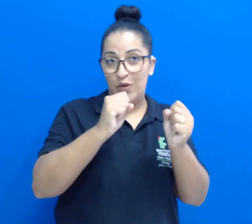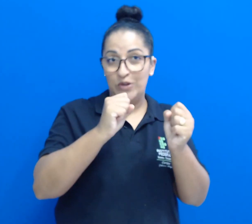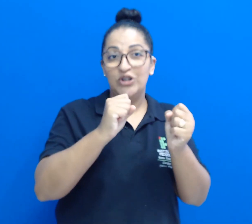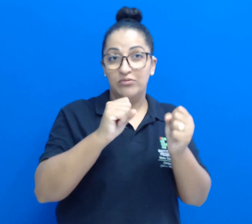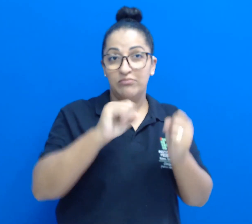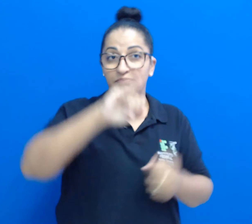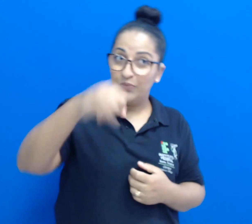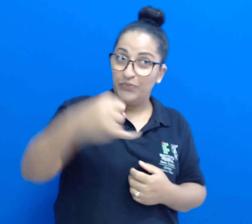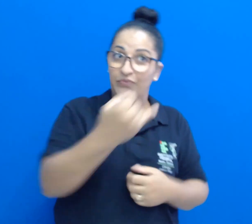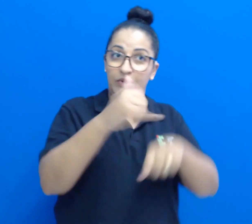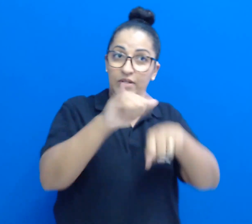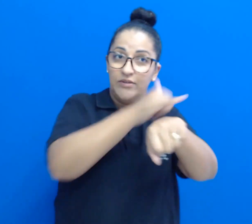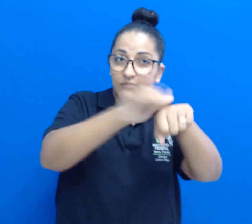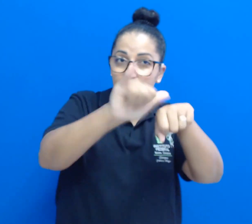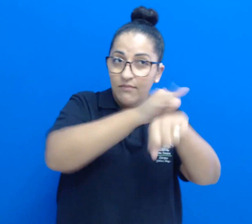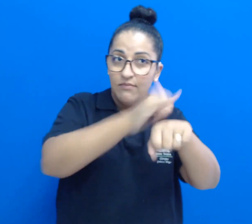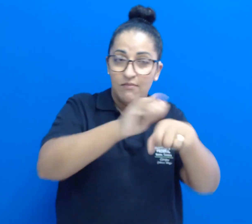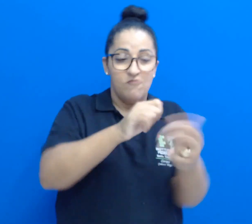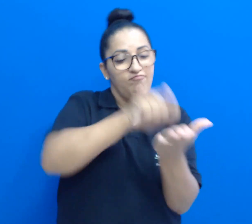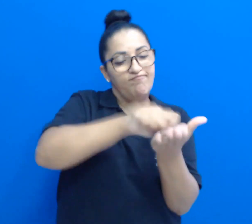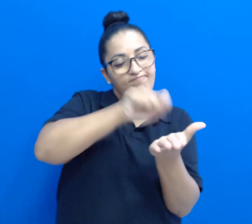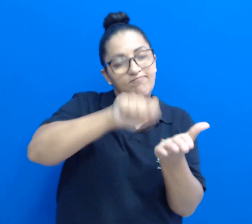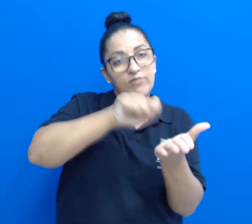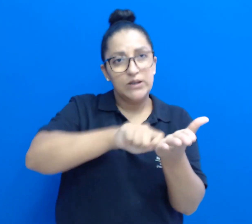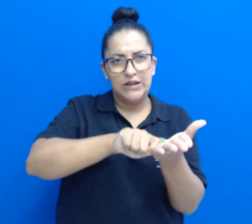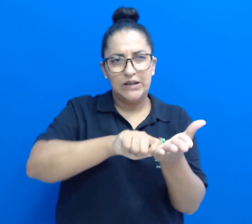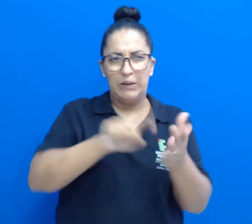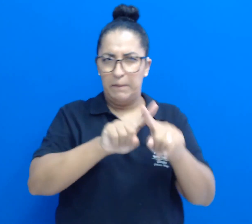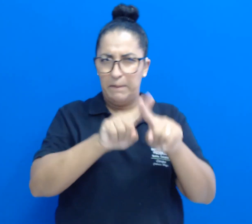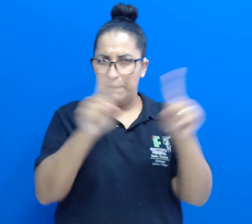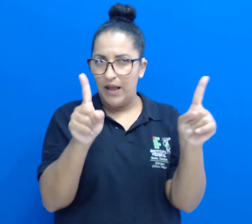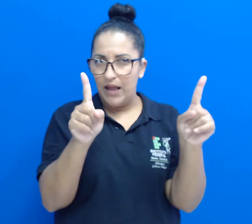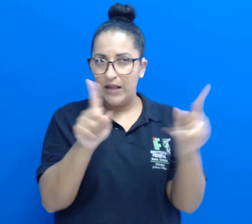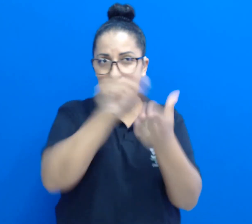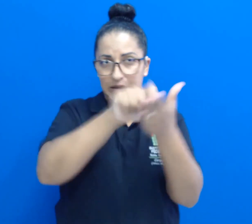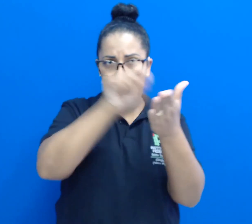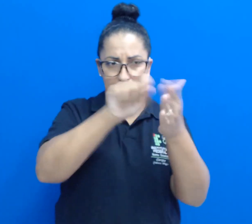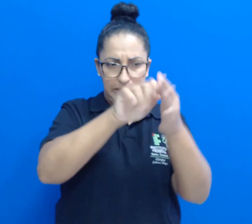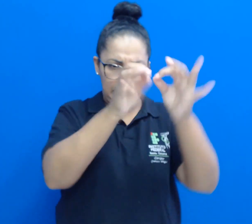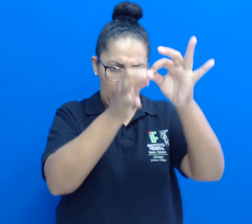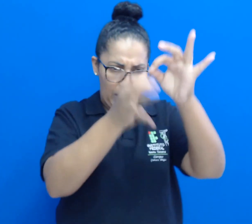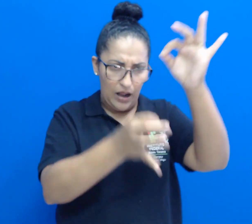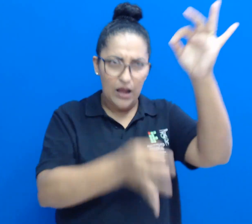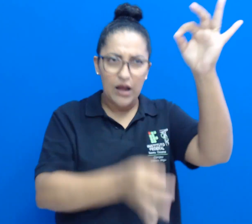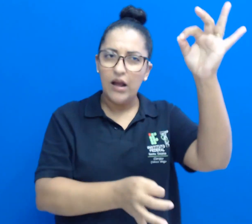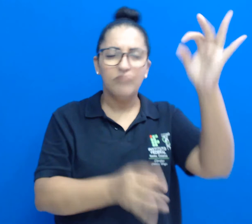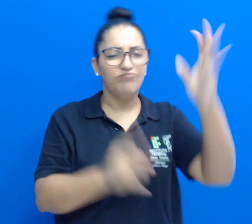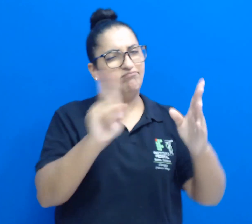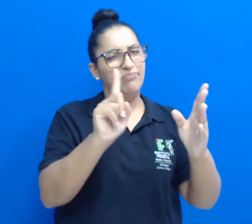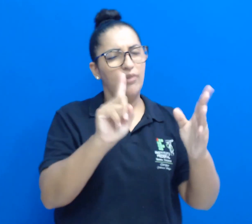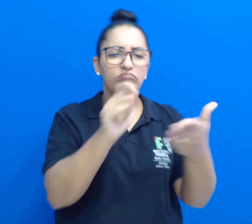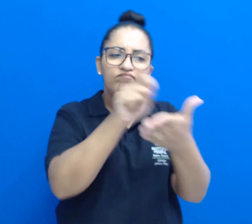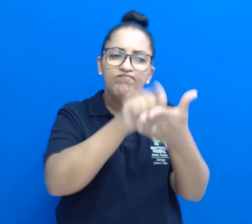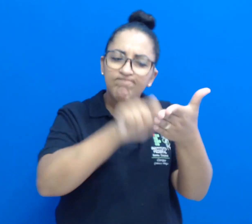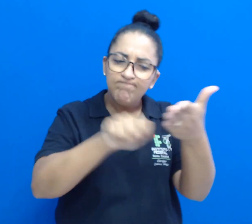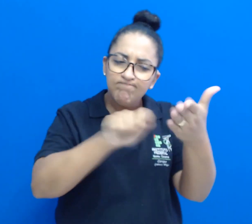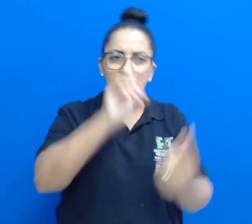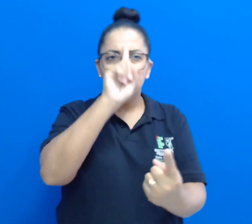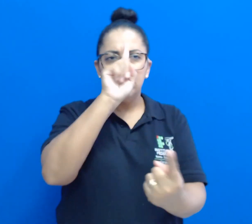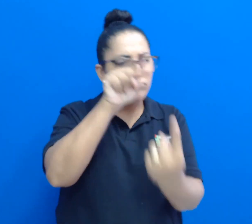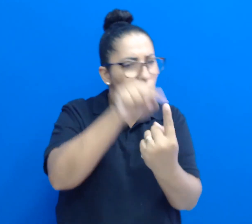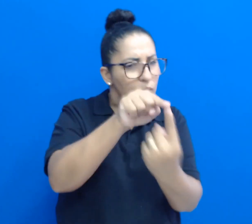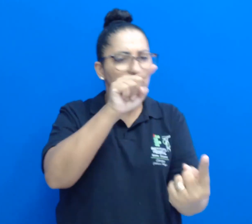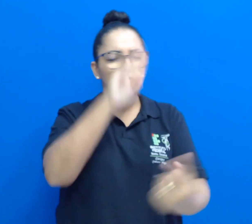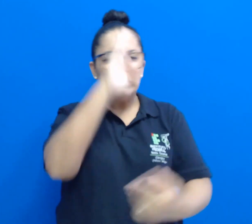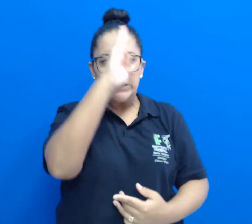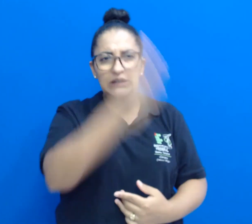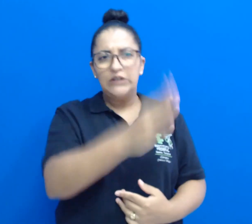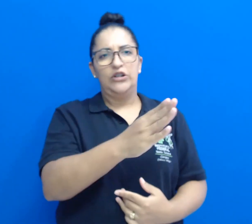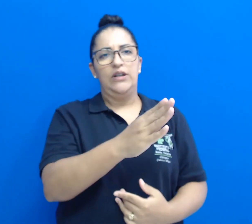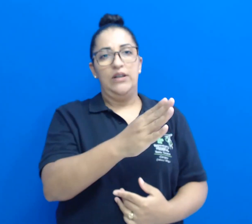Pode aproveitar como estratégia a escrita, mas que não seja longa e sim objetiva indo direto ao ponto.